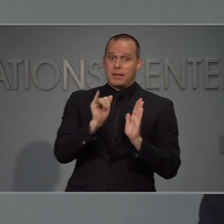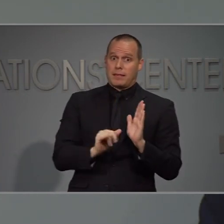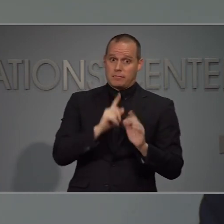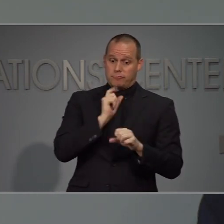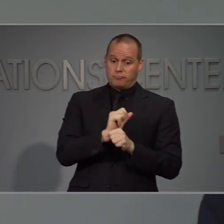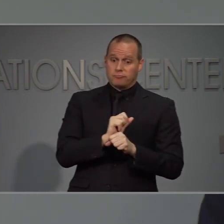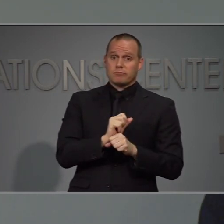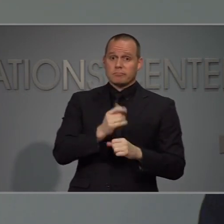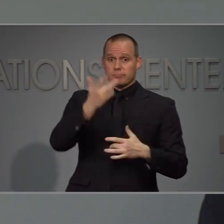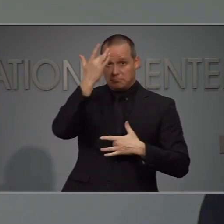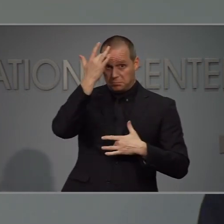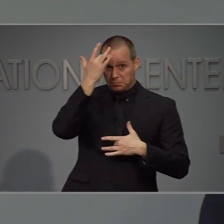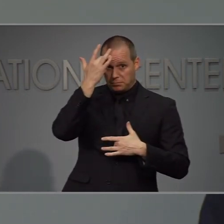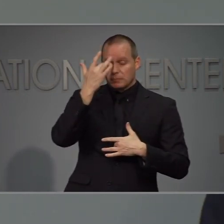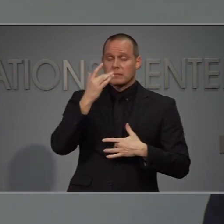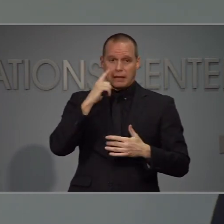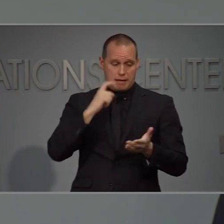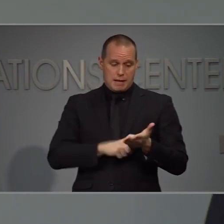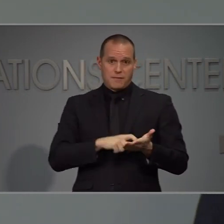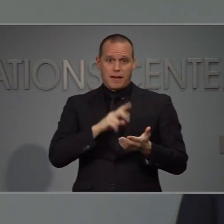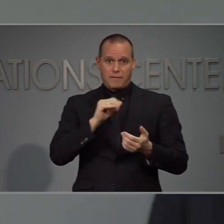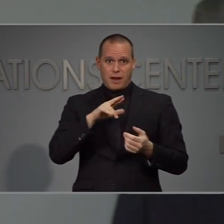general estamos usando ahora.